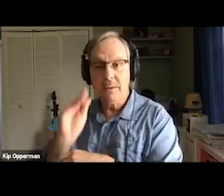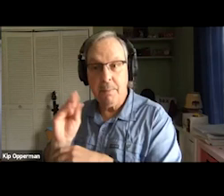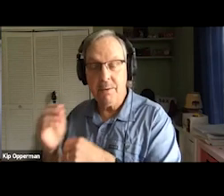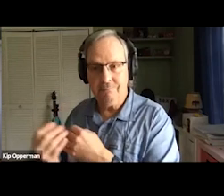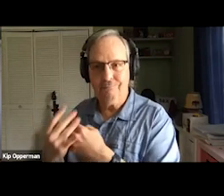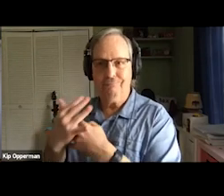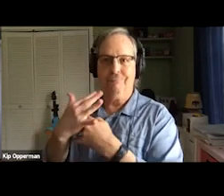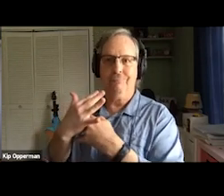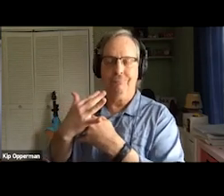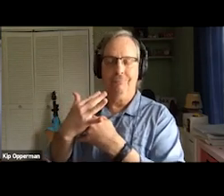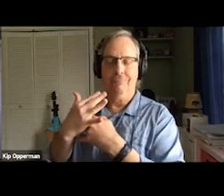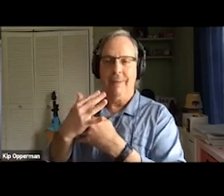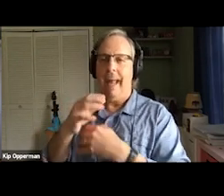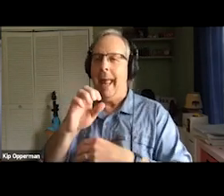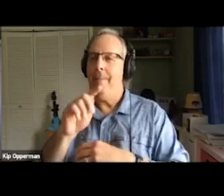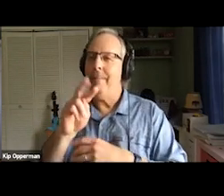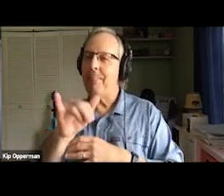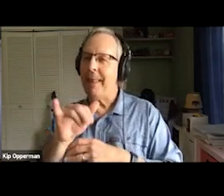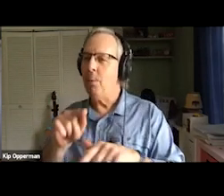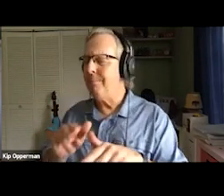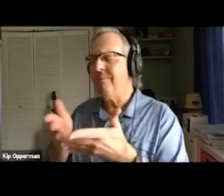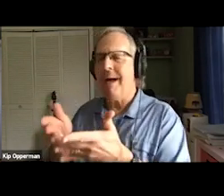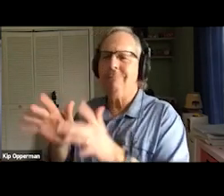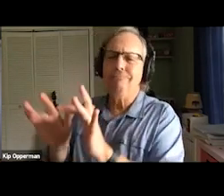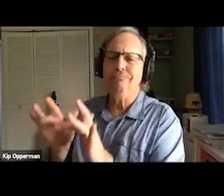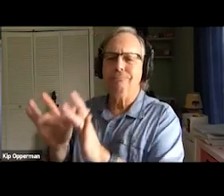Ciertamente la empatía que brindamos y damos y que usamos.